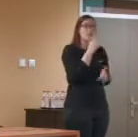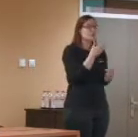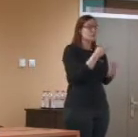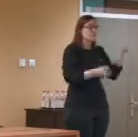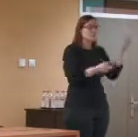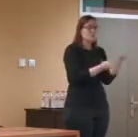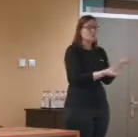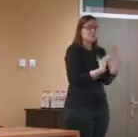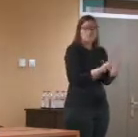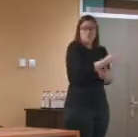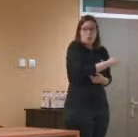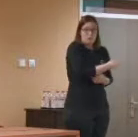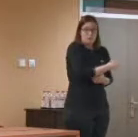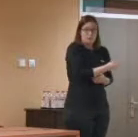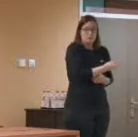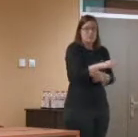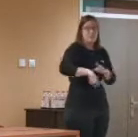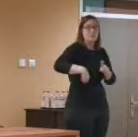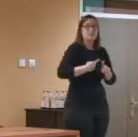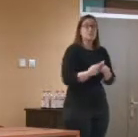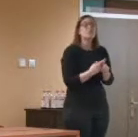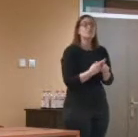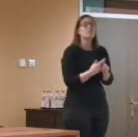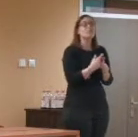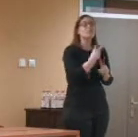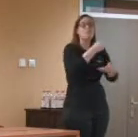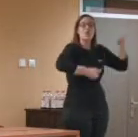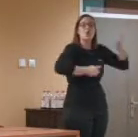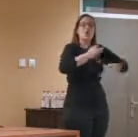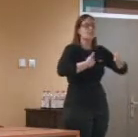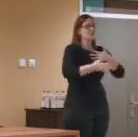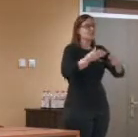de periodistas independientes, periodistas que publicaban las noticias más incómodas para el poder,